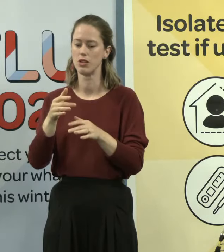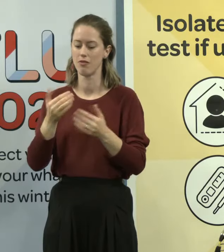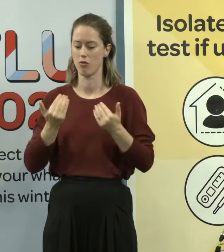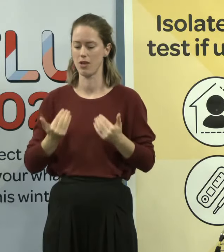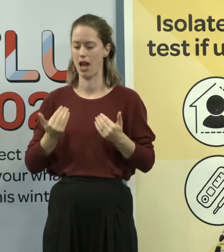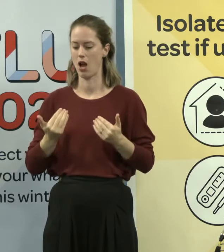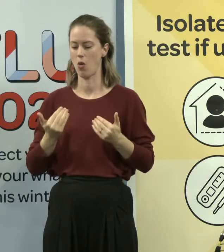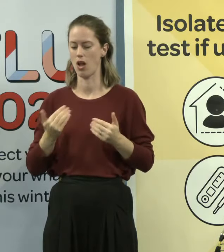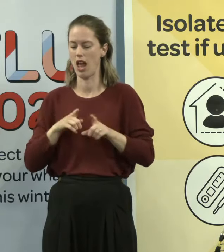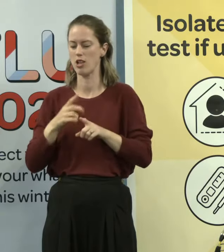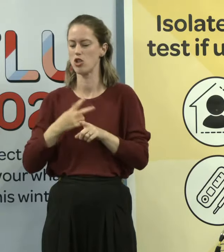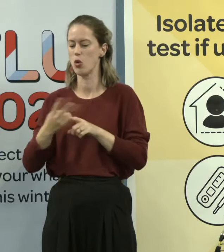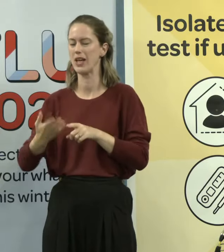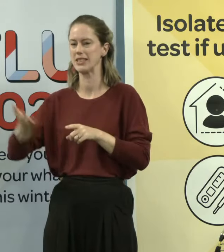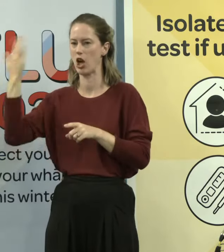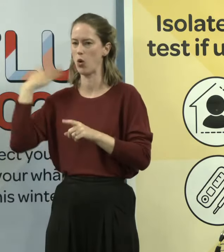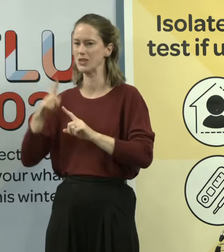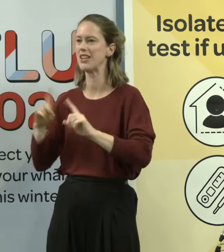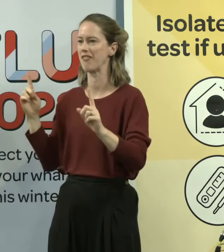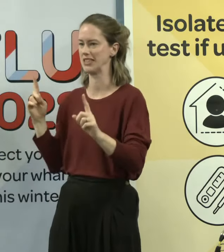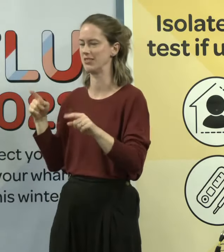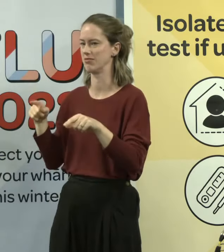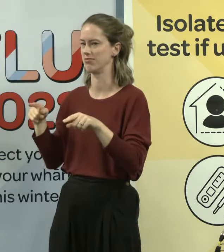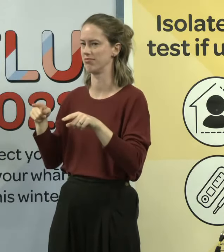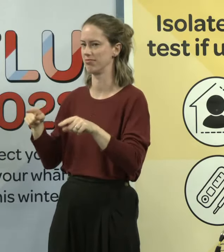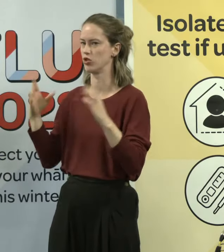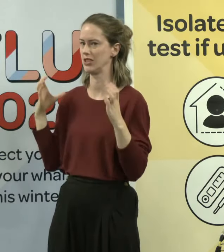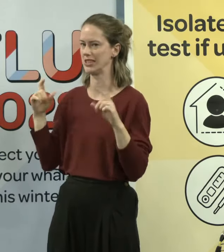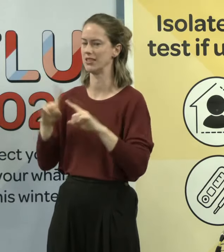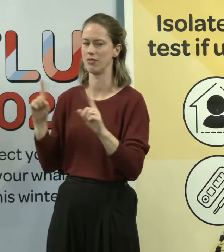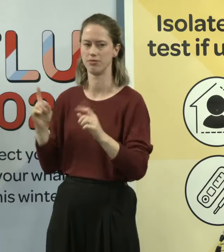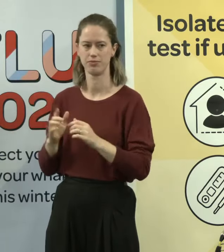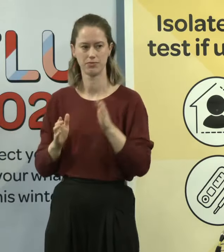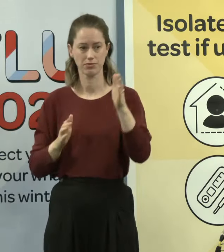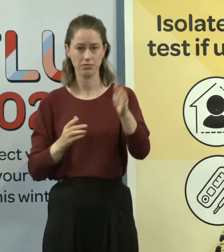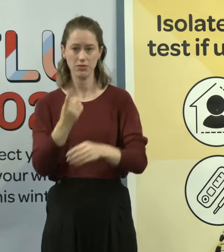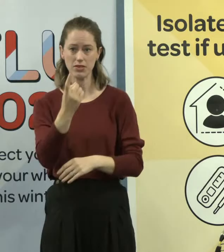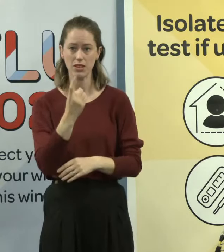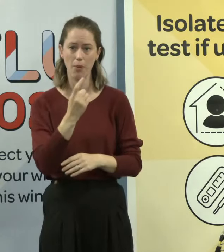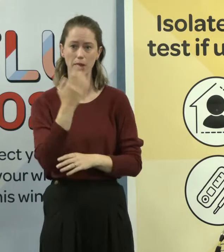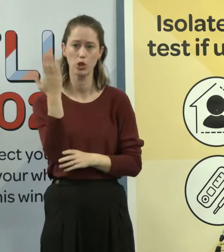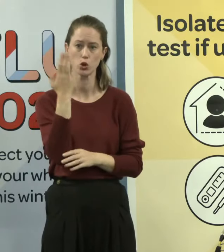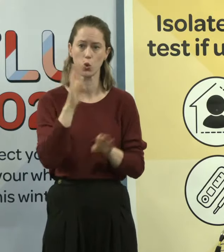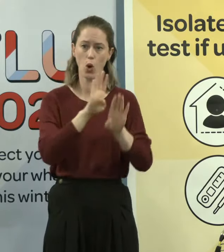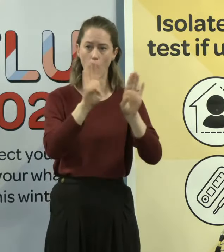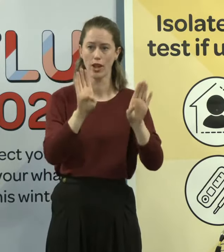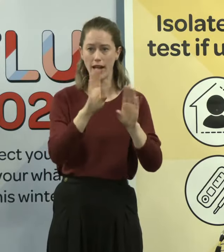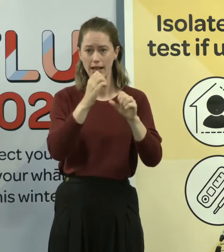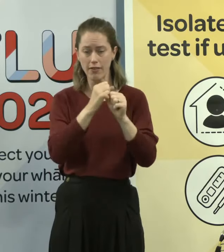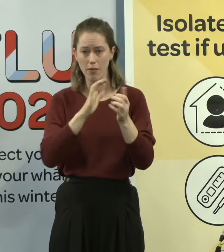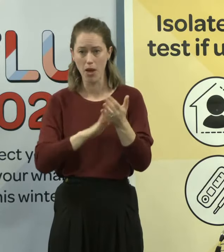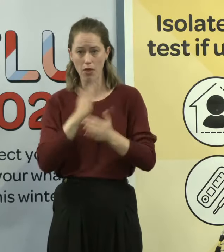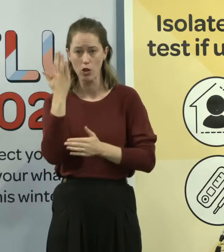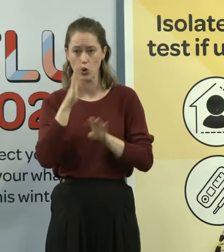pehanga te taha hhipera o nga mea engari ano i te tiaki tuatahi. Ko tera tetahi o nga